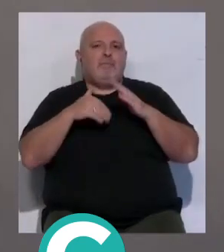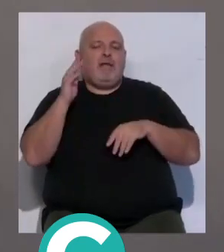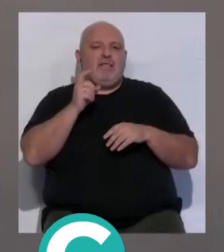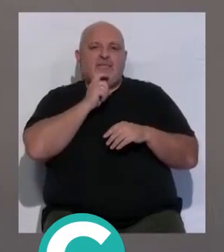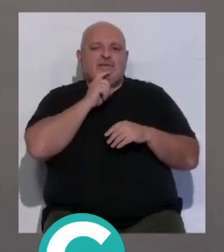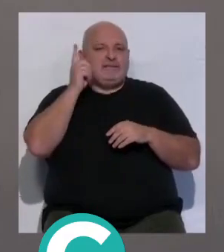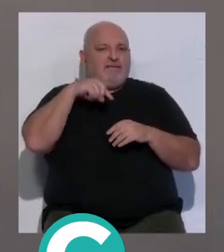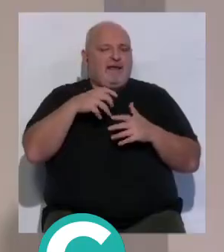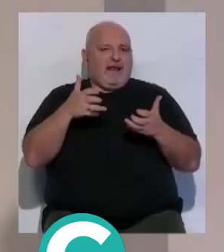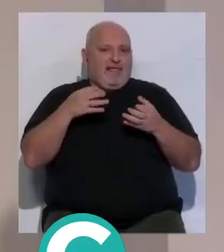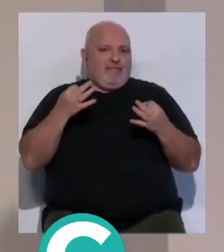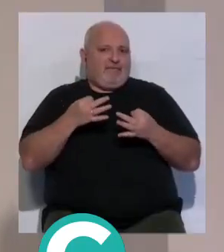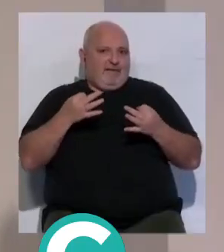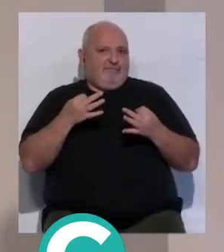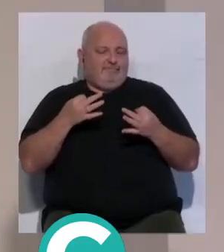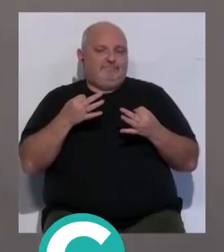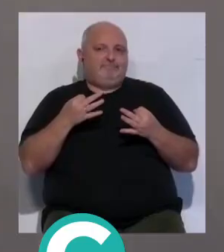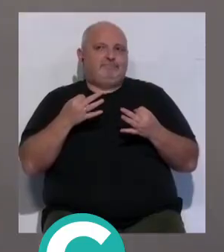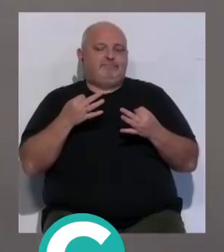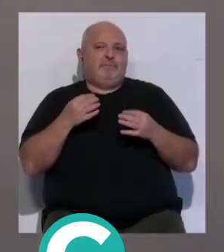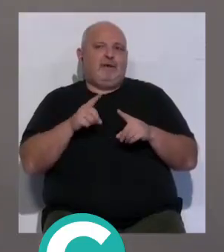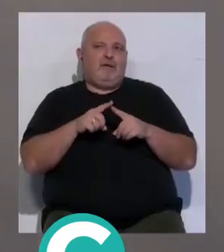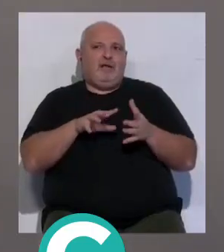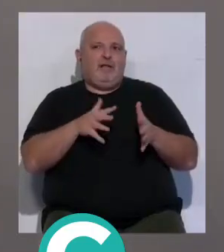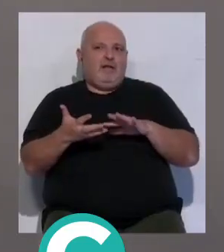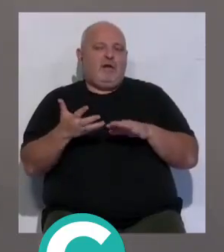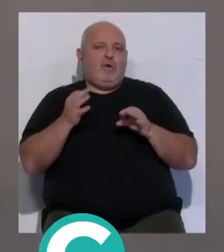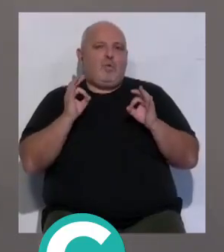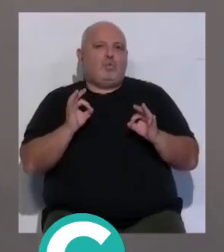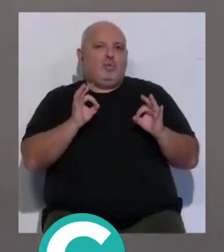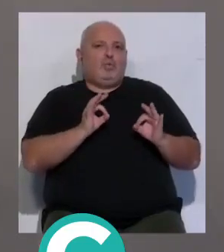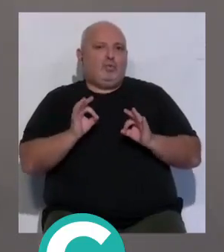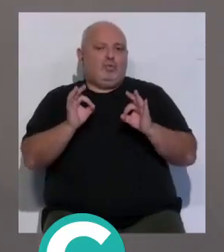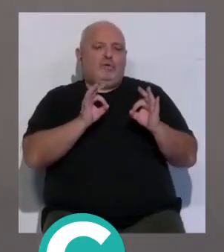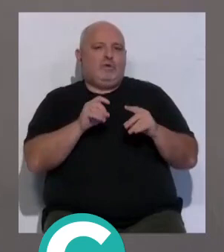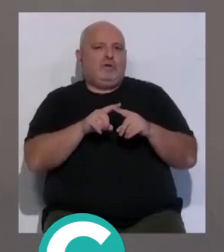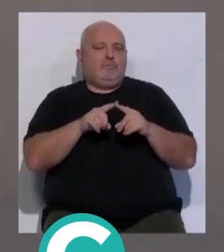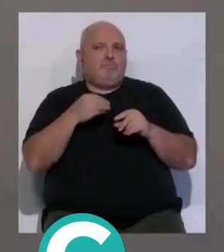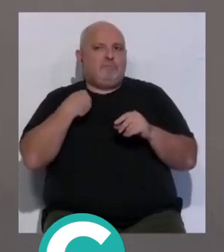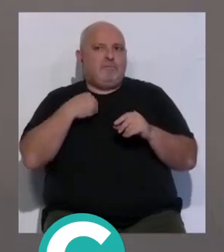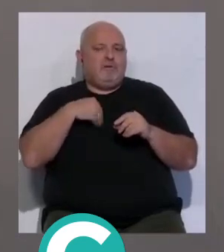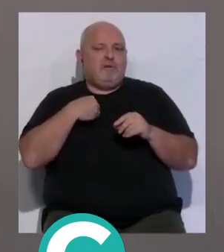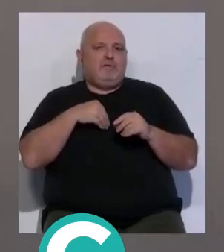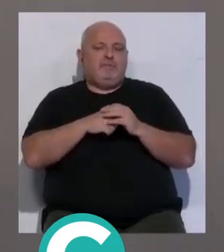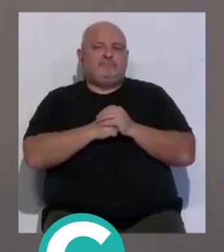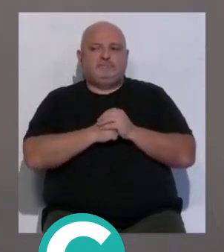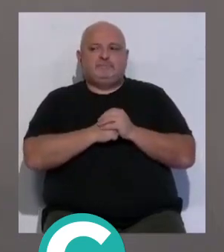es saber ganar y eso creo que hay que llevarlo en su justa medida lo mismo que también bueno